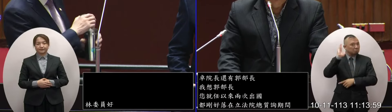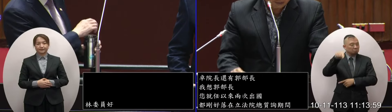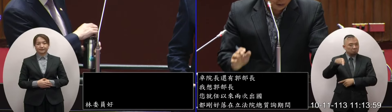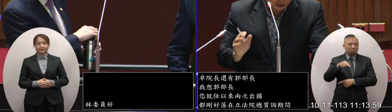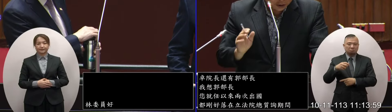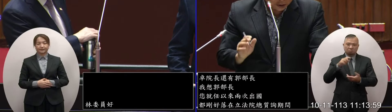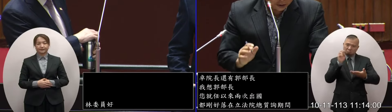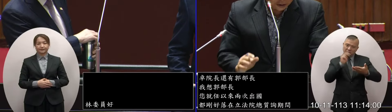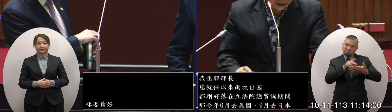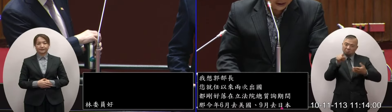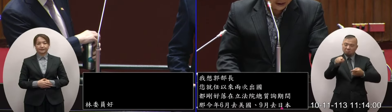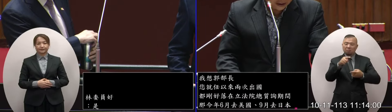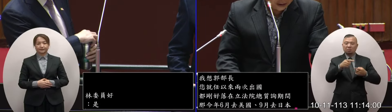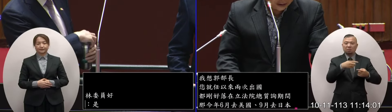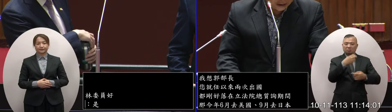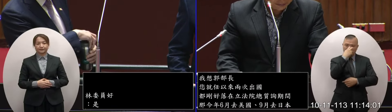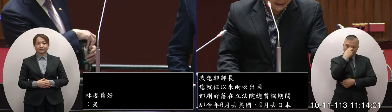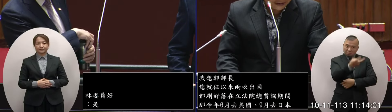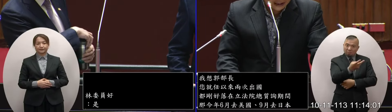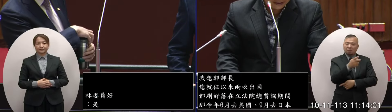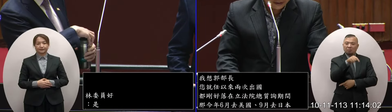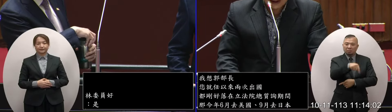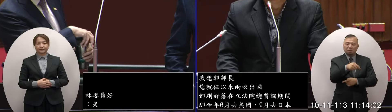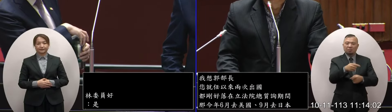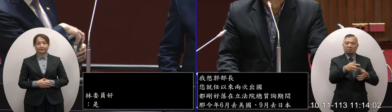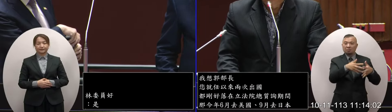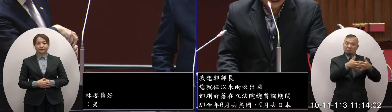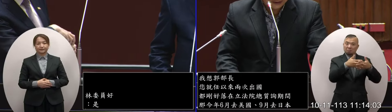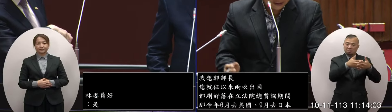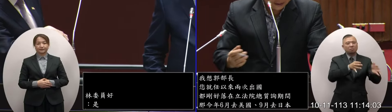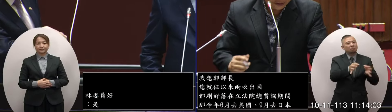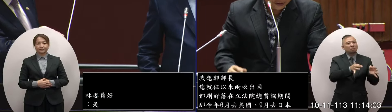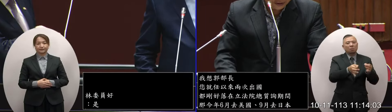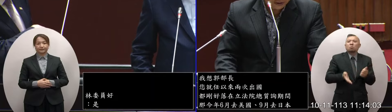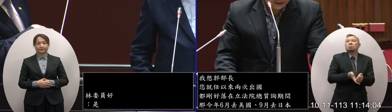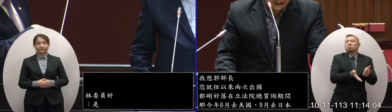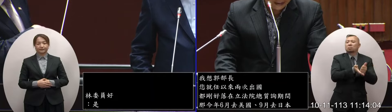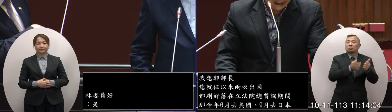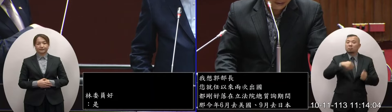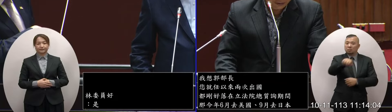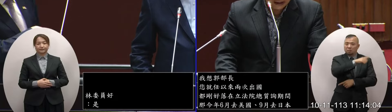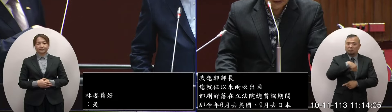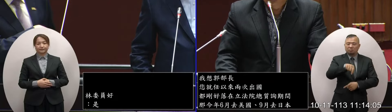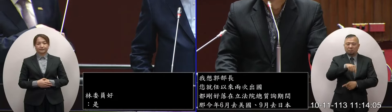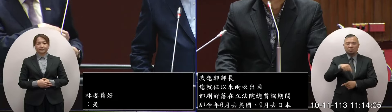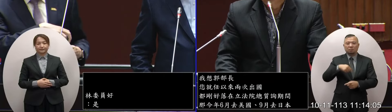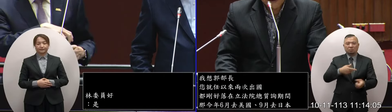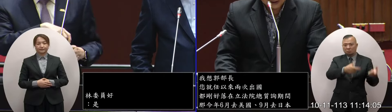美國的這個美商 鼓勵業者就是來台擴大投資